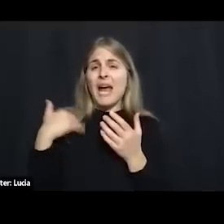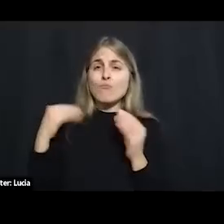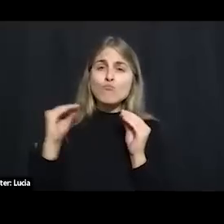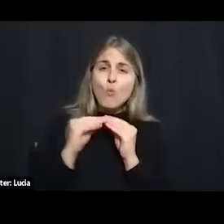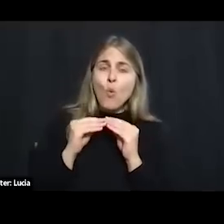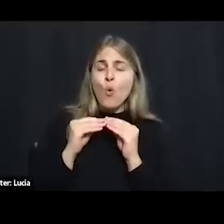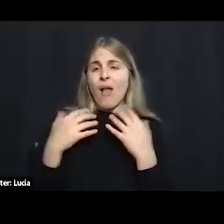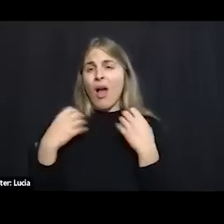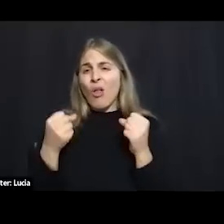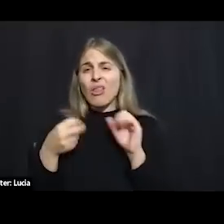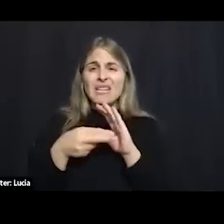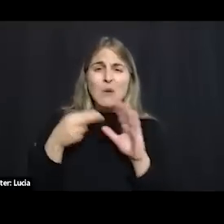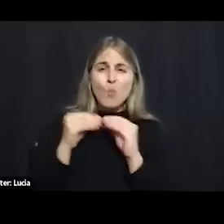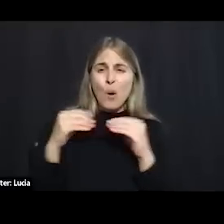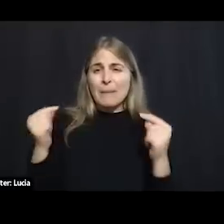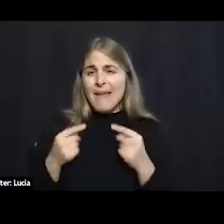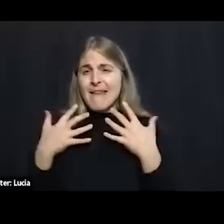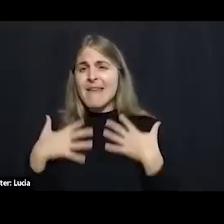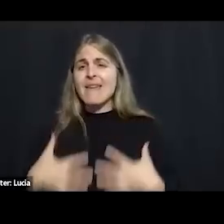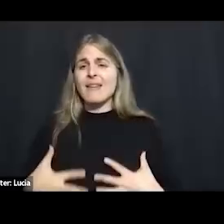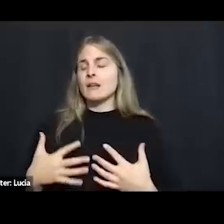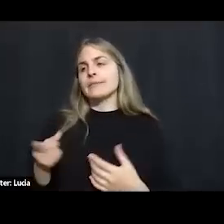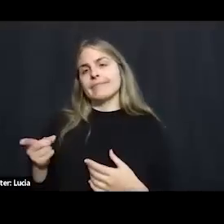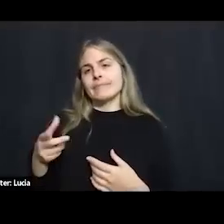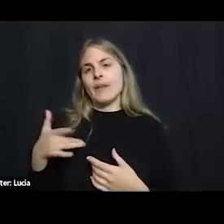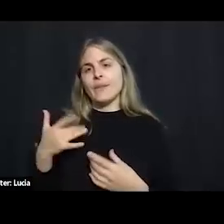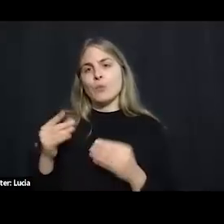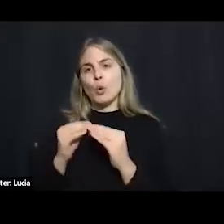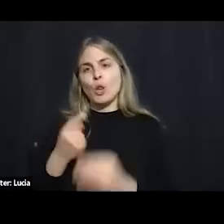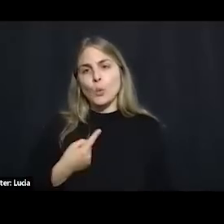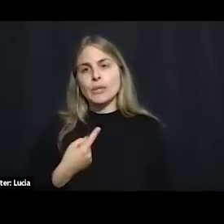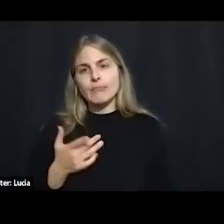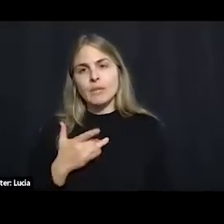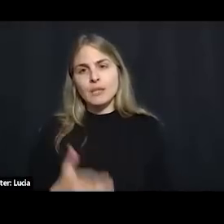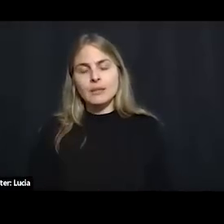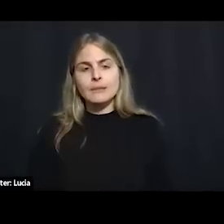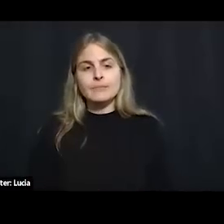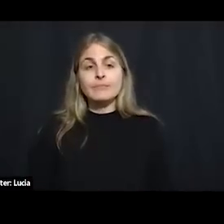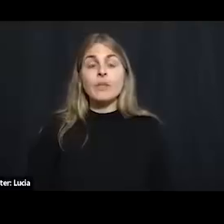y mayor dolor corporal reportaron niveles más altos de soledad. Las personas con menor funcionamiento de salud mental